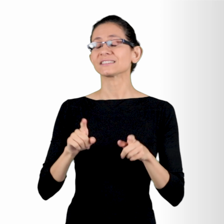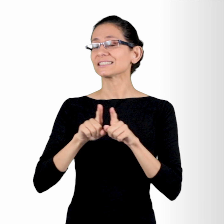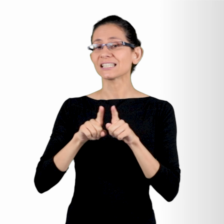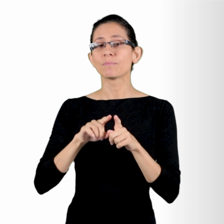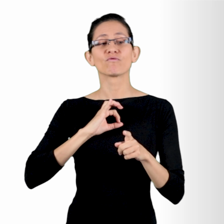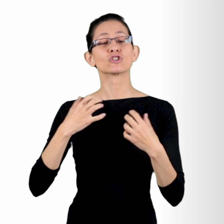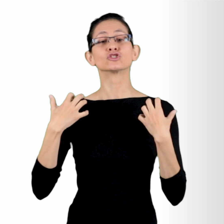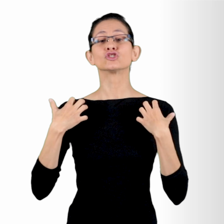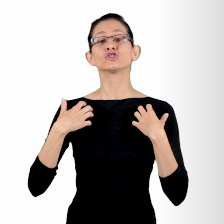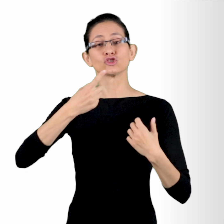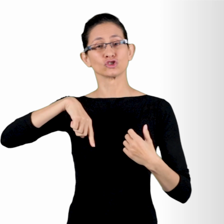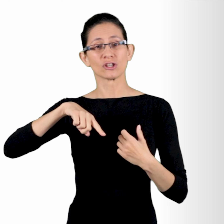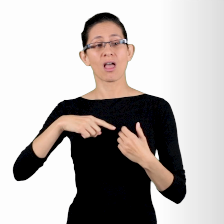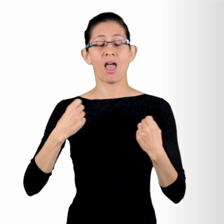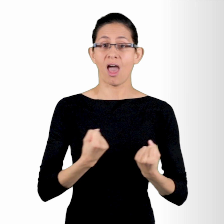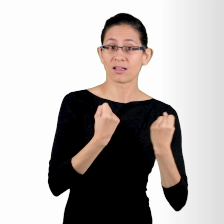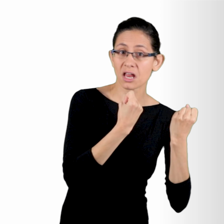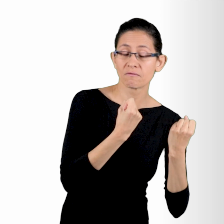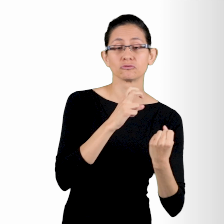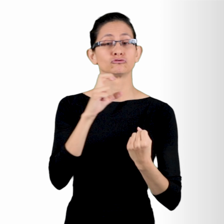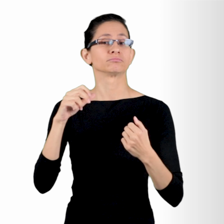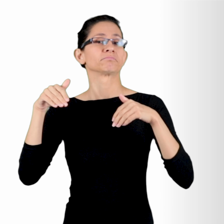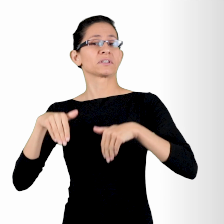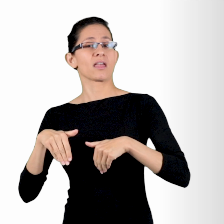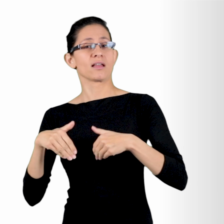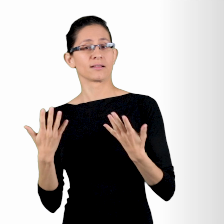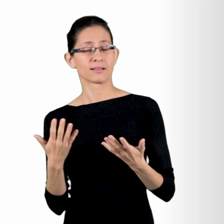Także nasza aktywność lub bierność w życiu.